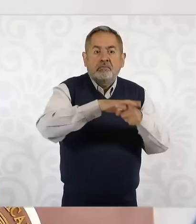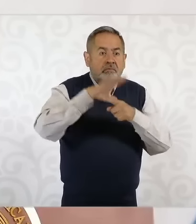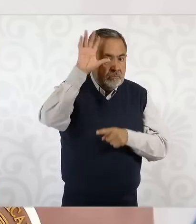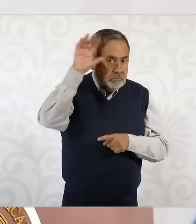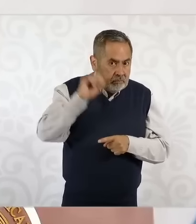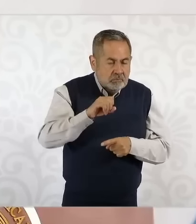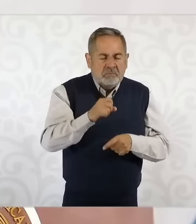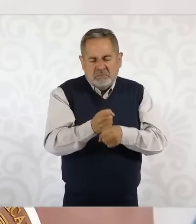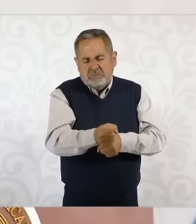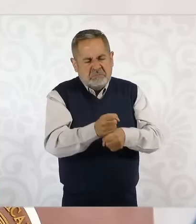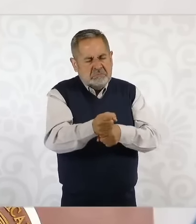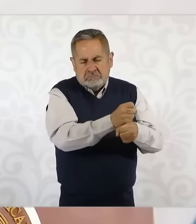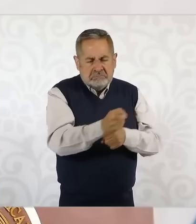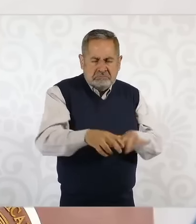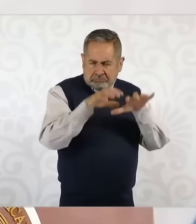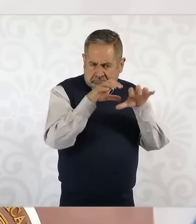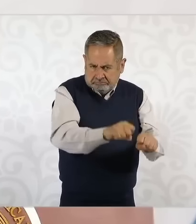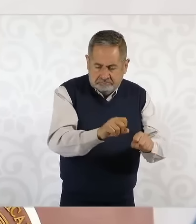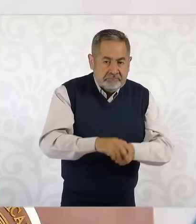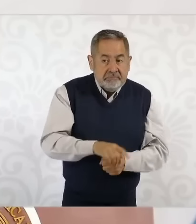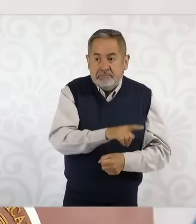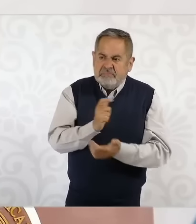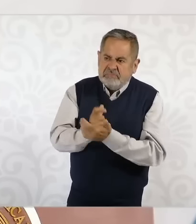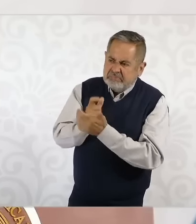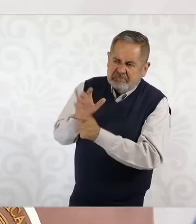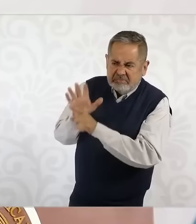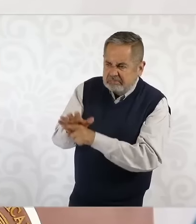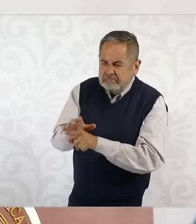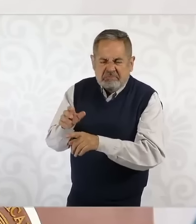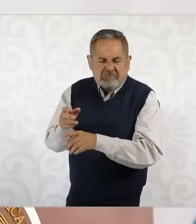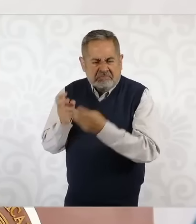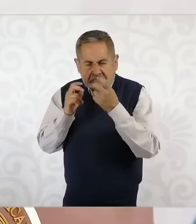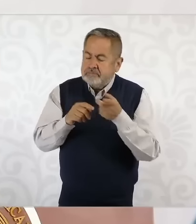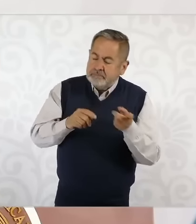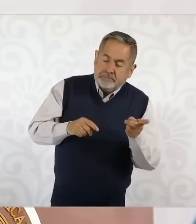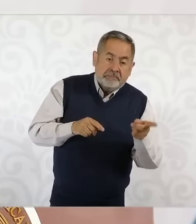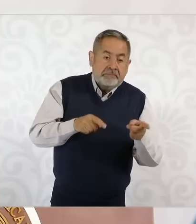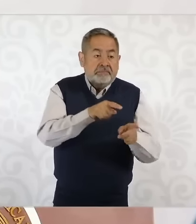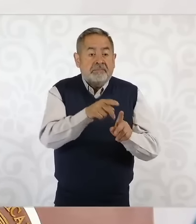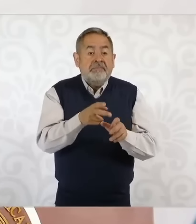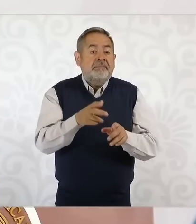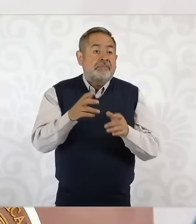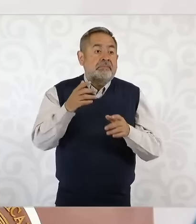homicidio y extorsión. Dicho sujeto anteriormente perteneció a una célula delictiva en Acapulco,